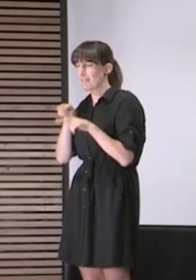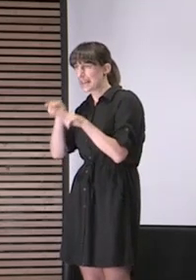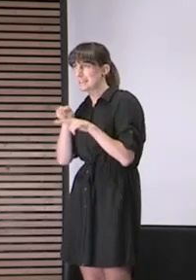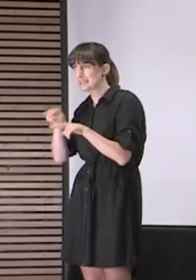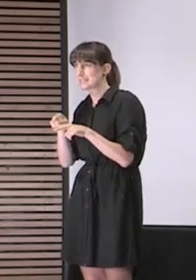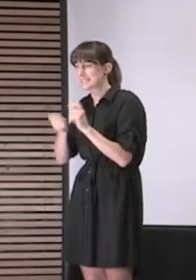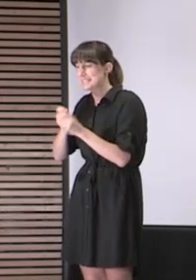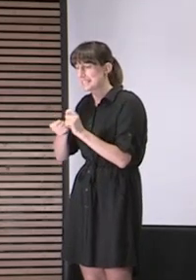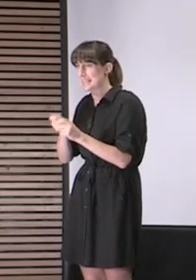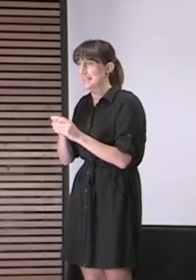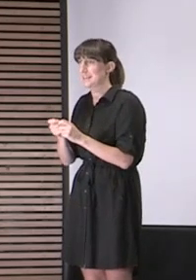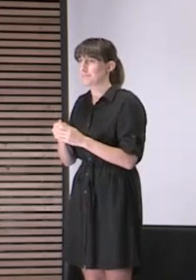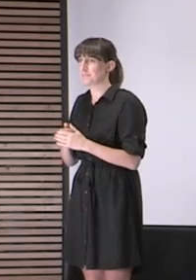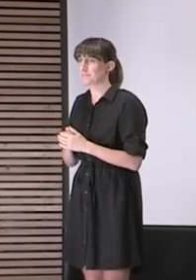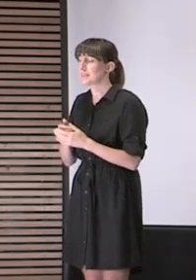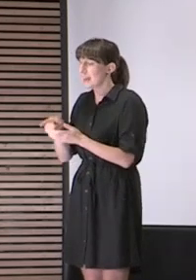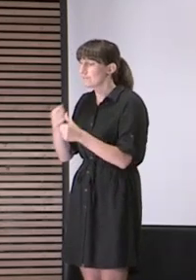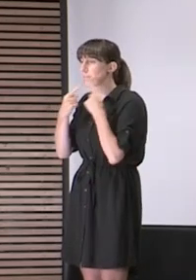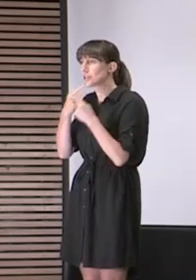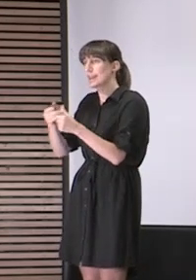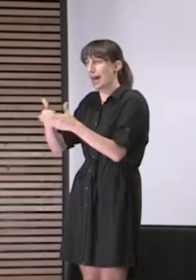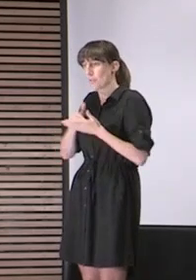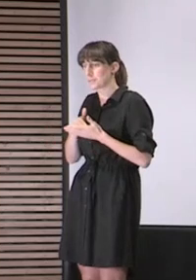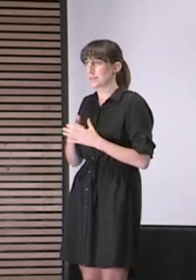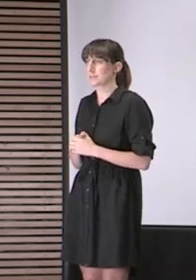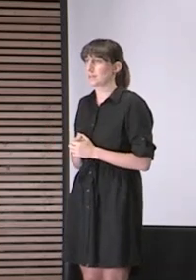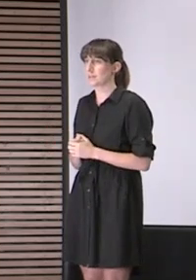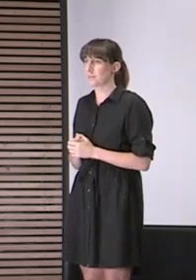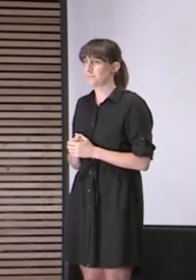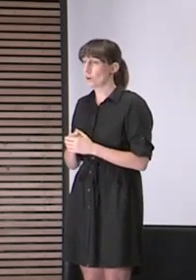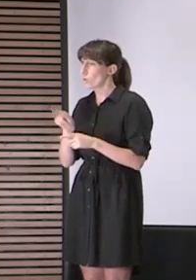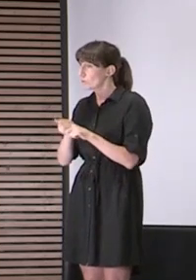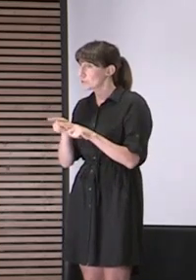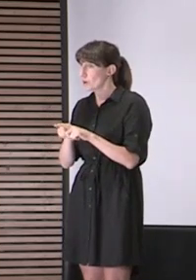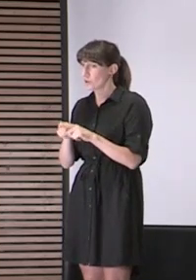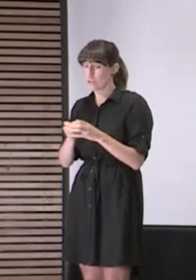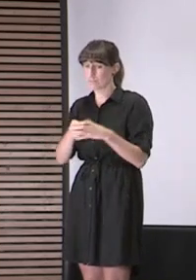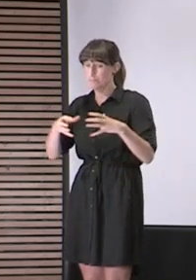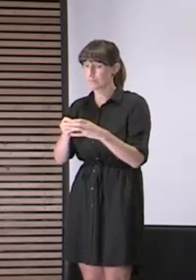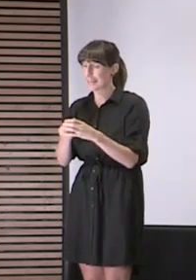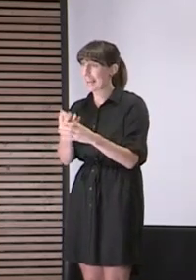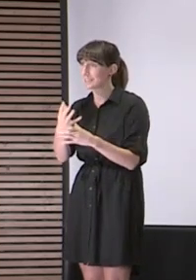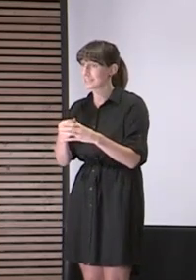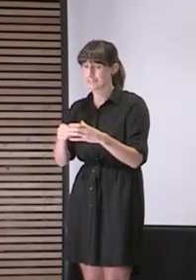3%, que es el nivel, por ejemplo, de Corea del Sur. Eso es una cosa. También tenemos nuestro plan de vigilancia preparado. Algunas de esas